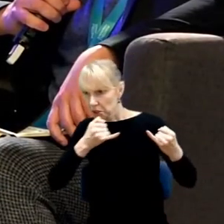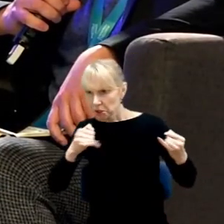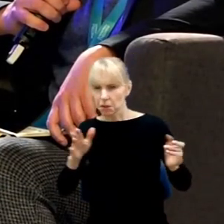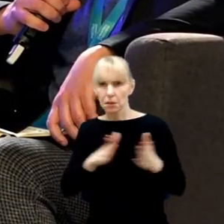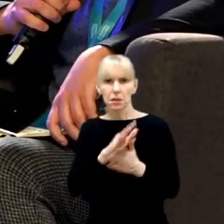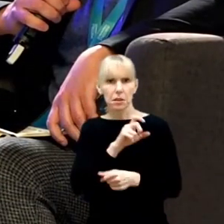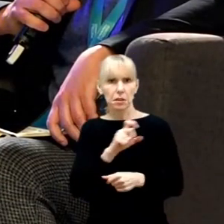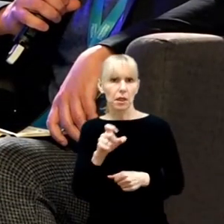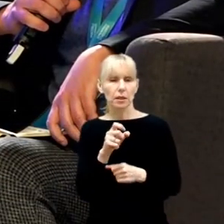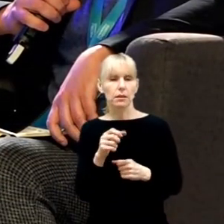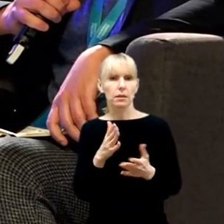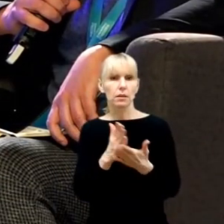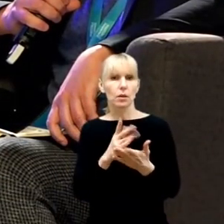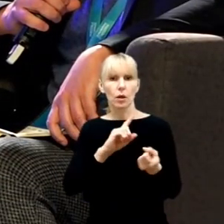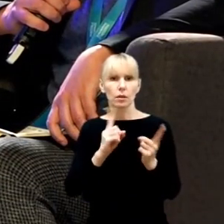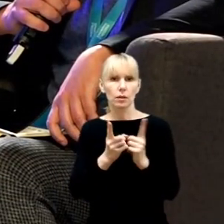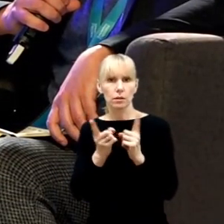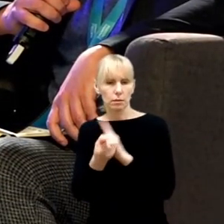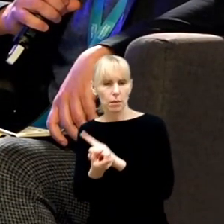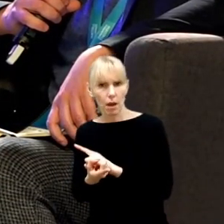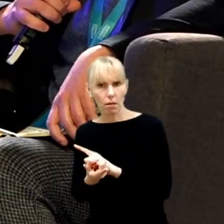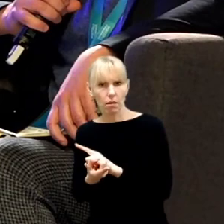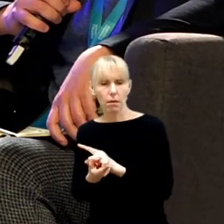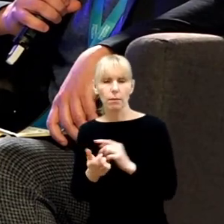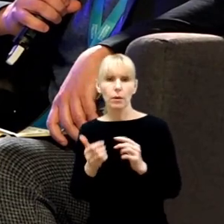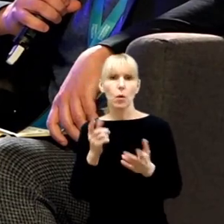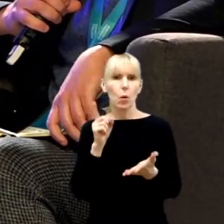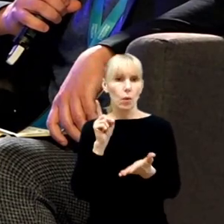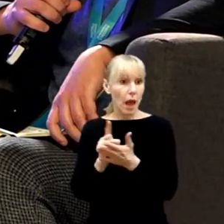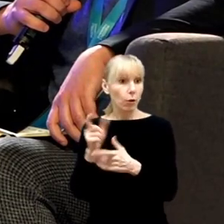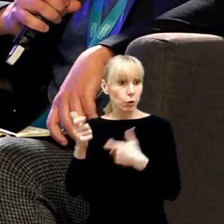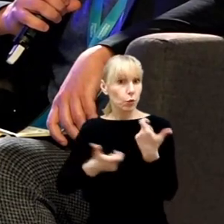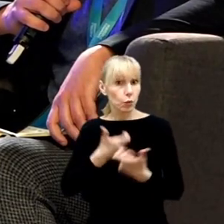zmiany narracji, jeżeli chodzi o postrzeganie najmu.